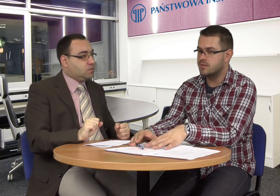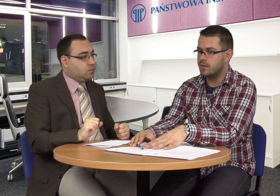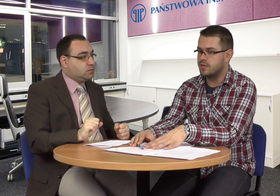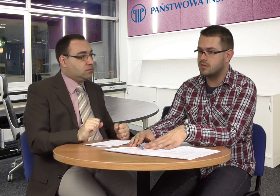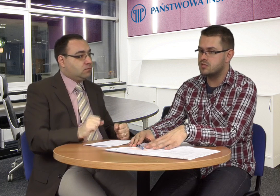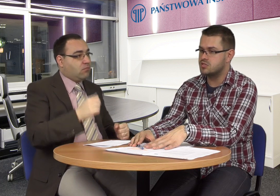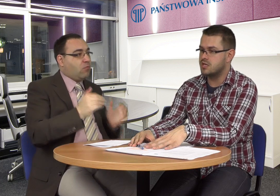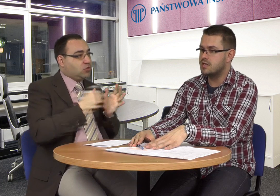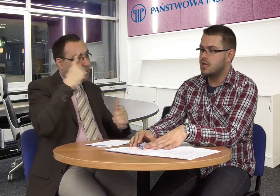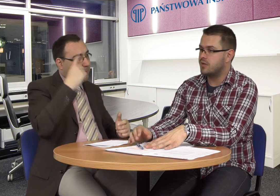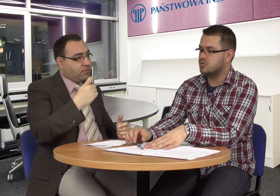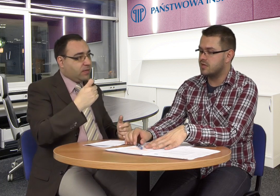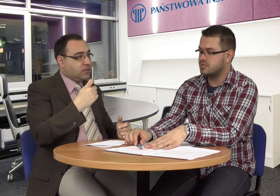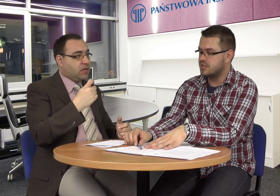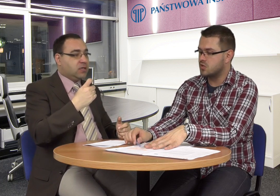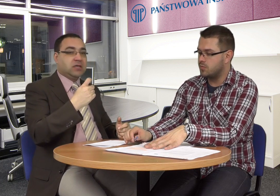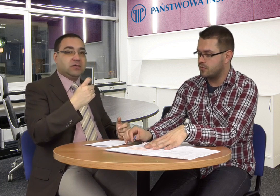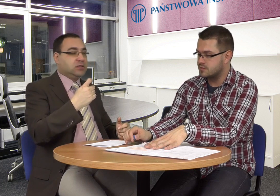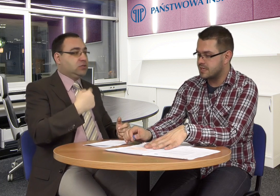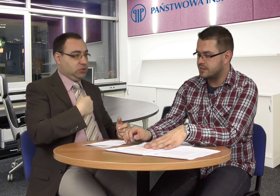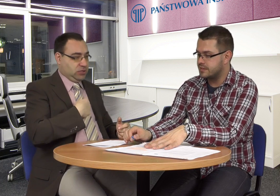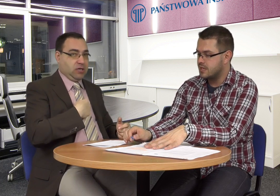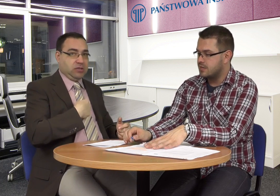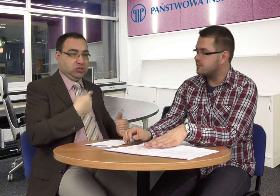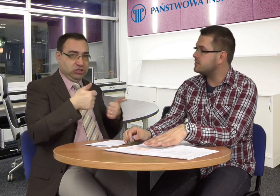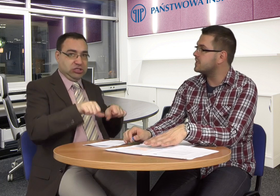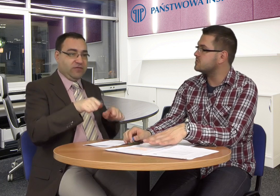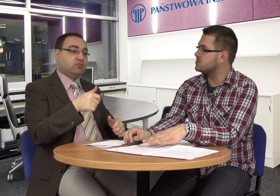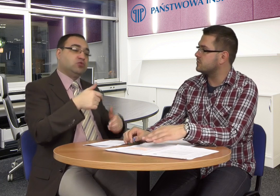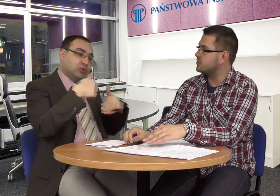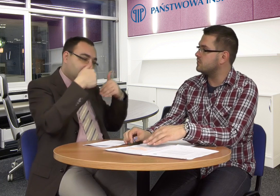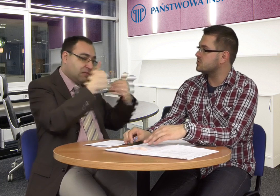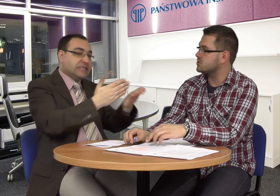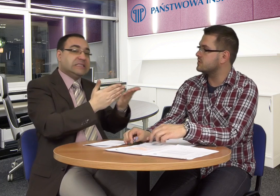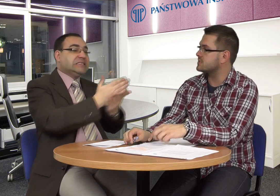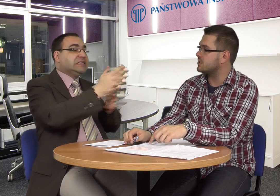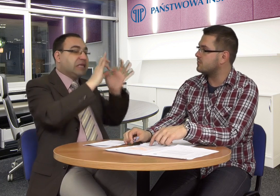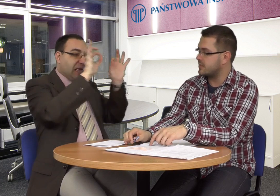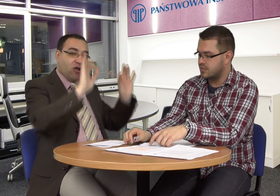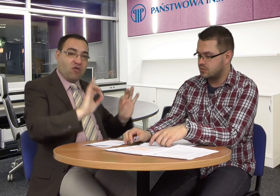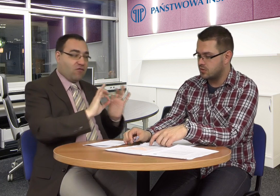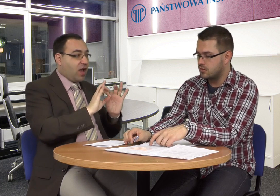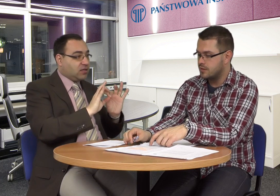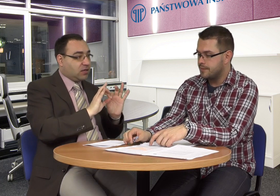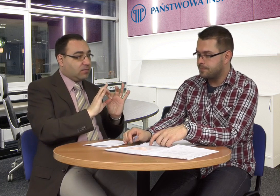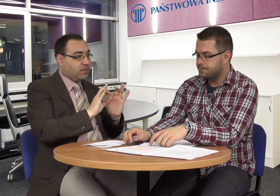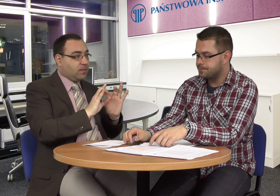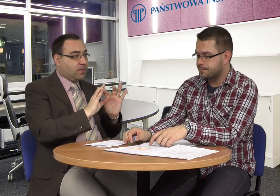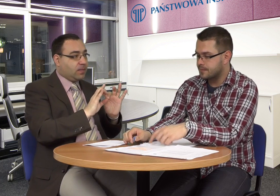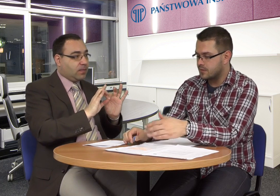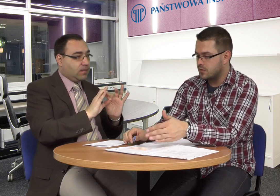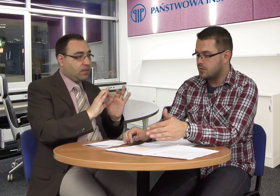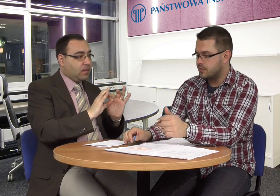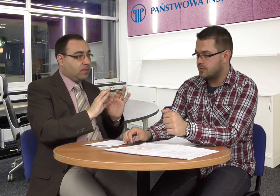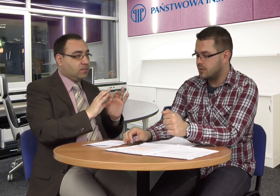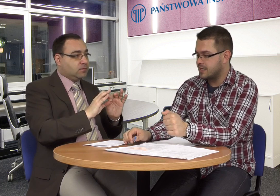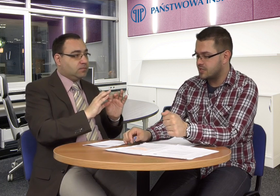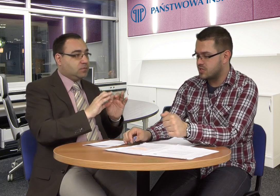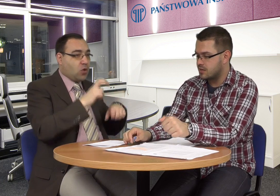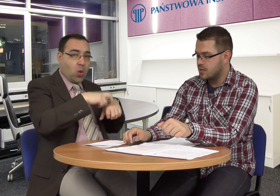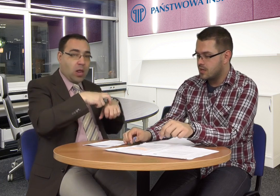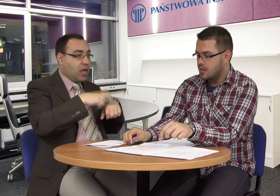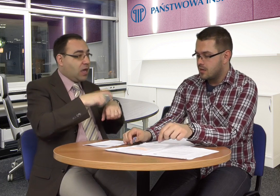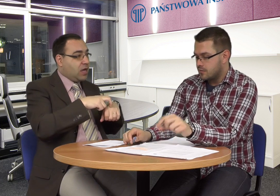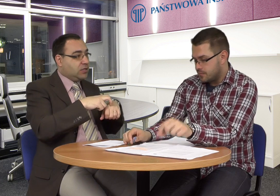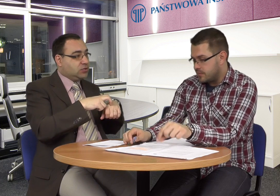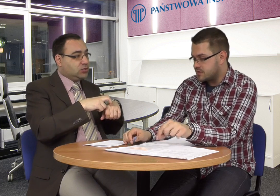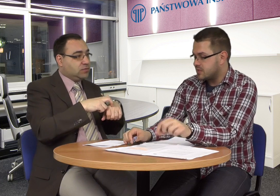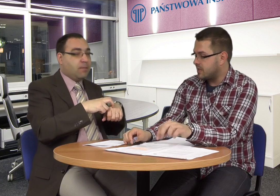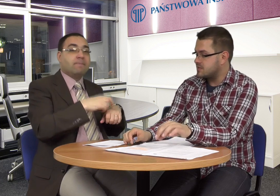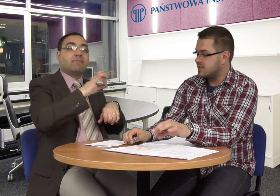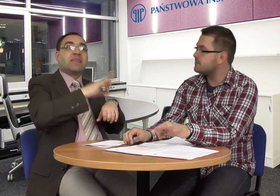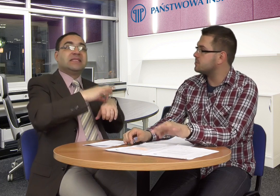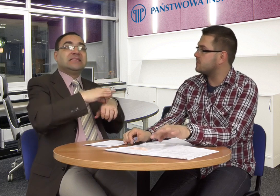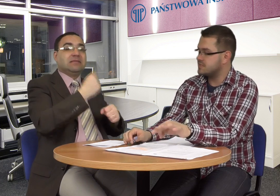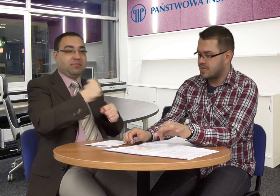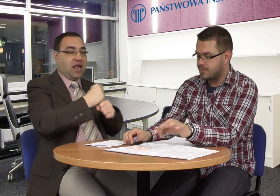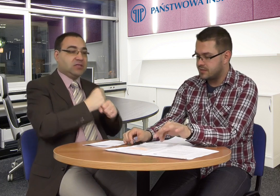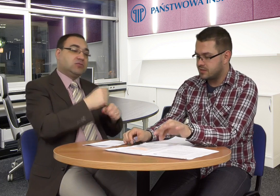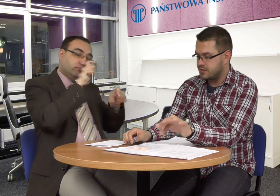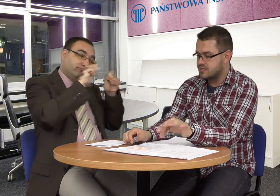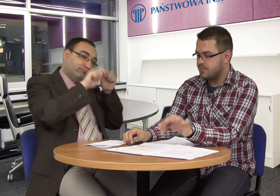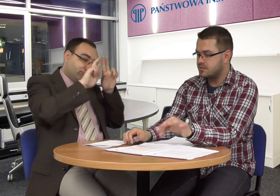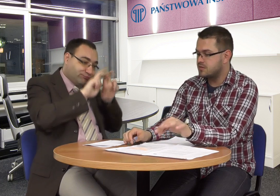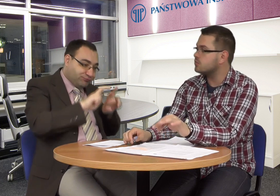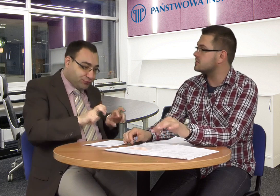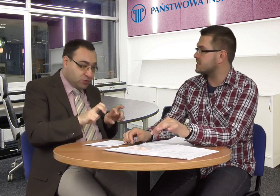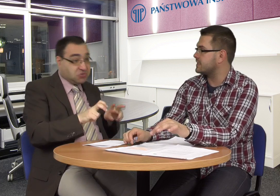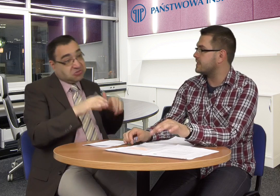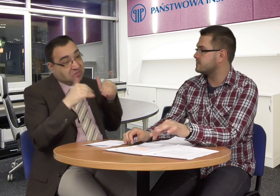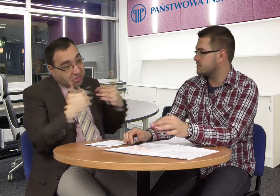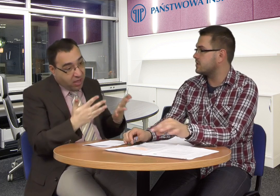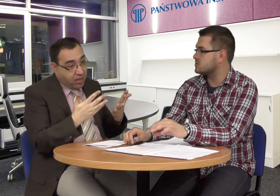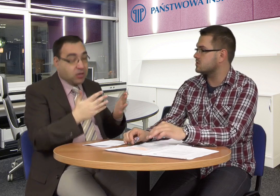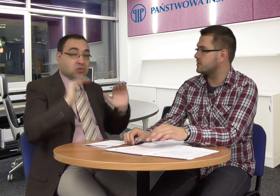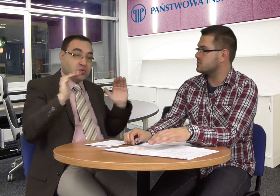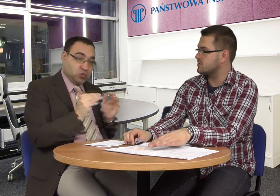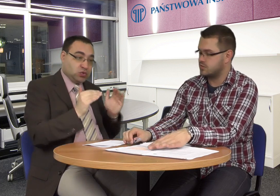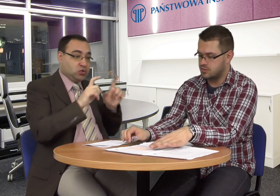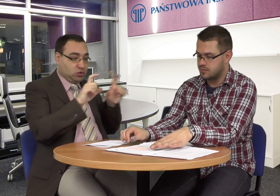Trzeba pamiętać, że pracodawca jest obowiązany wydać pracownikowi stosowne skierowanie do lekarza medycyny pracy celem przeprowadzenia badań niezbędnych do uzyskania stosownego zaświadczenia.